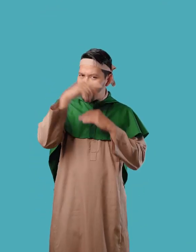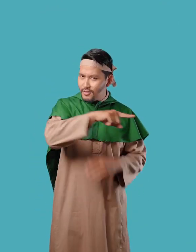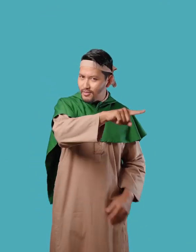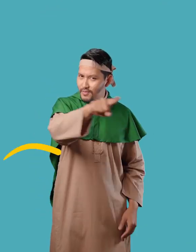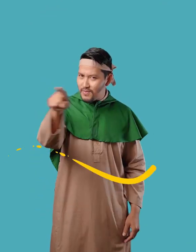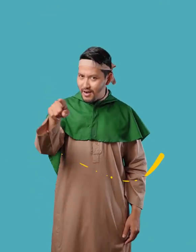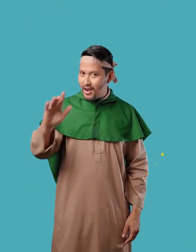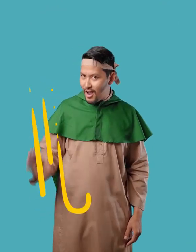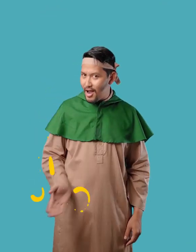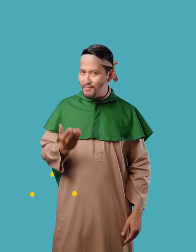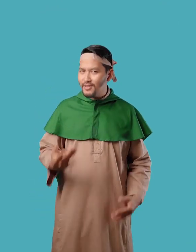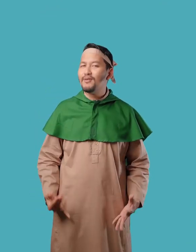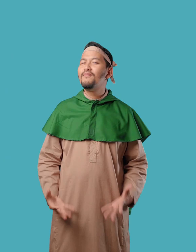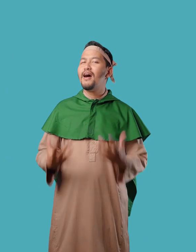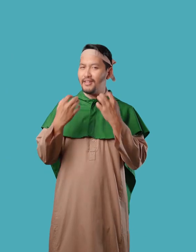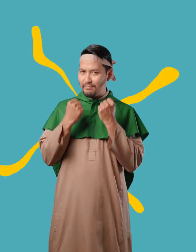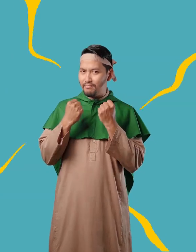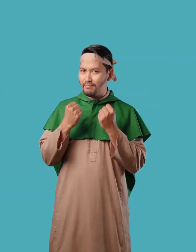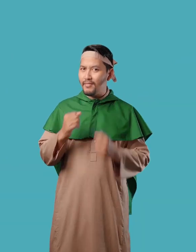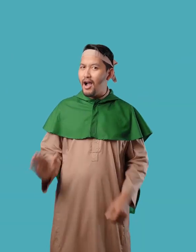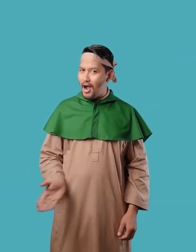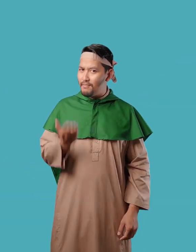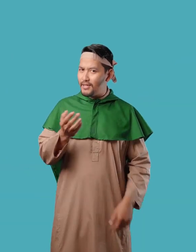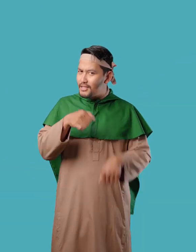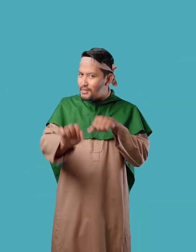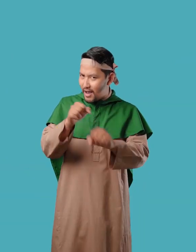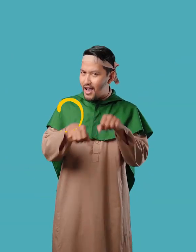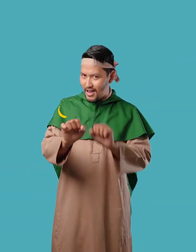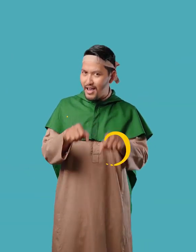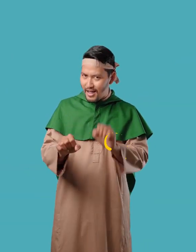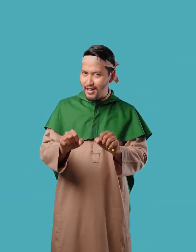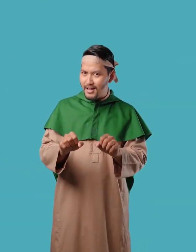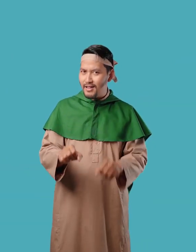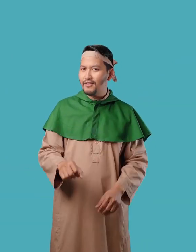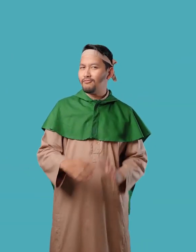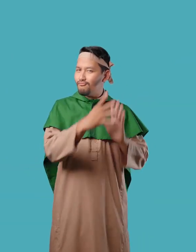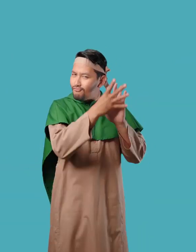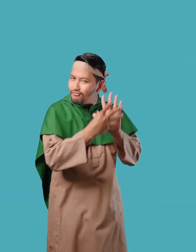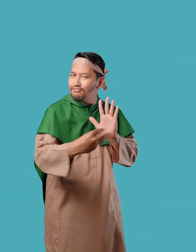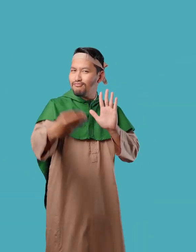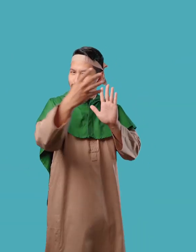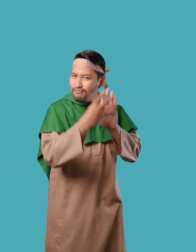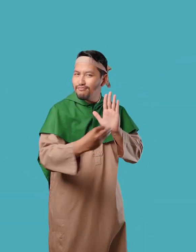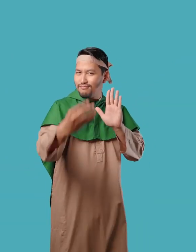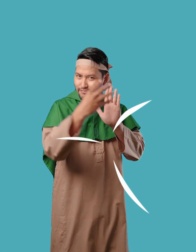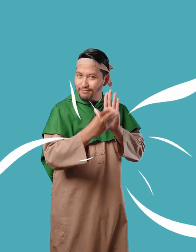Semoga kita semua bisa belajar dari Nabi Ibrahim. dan Nabi Ismail